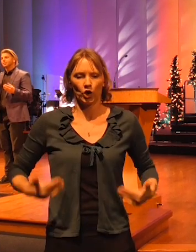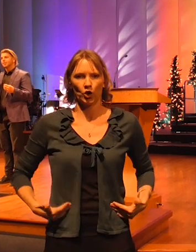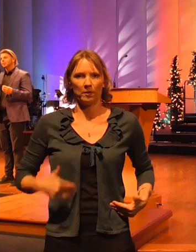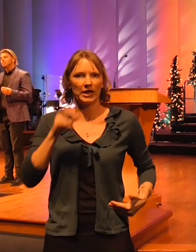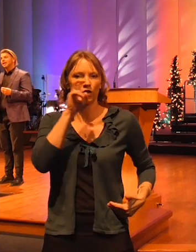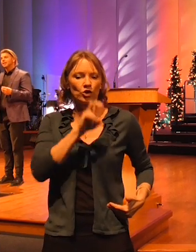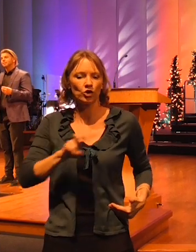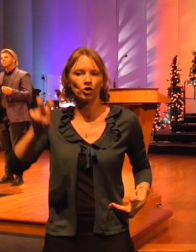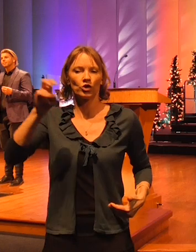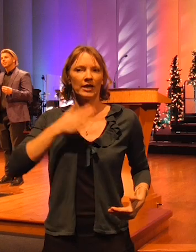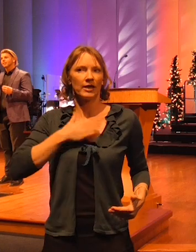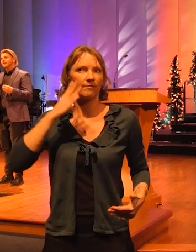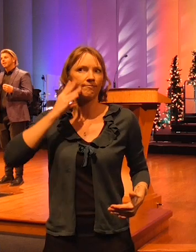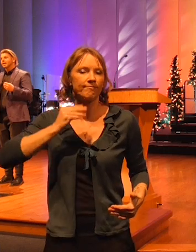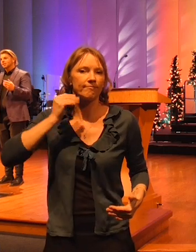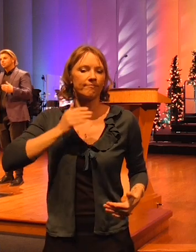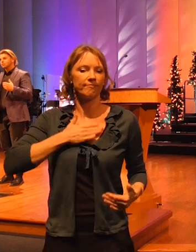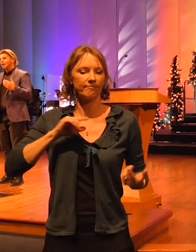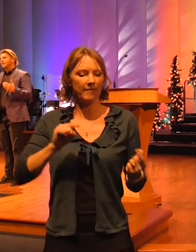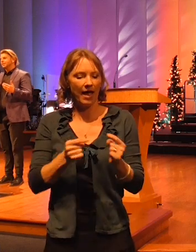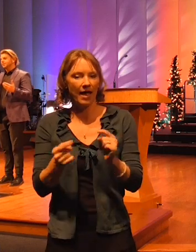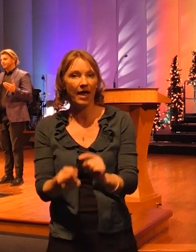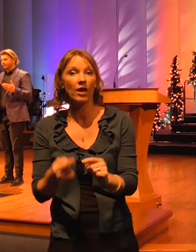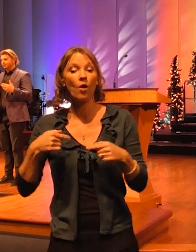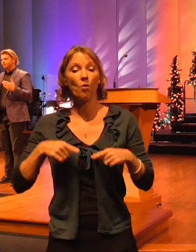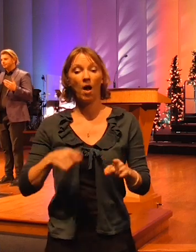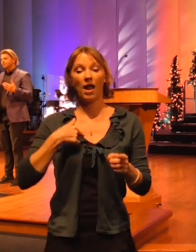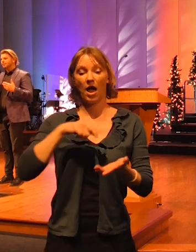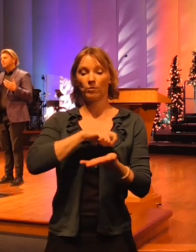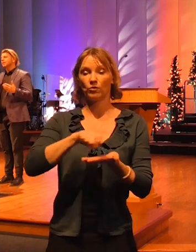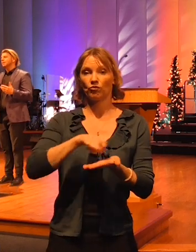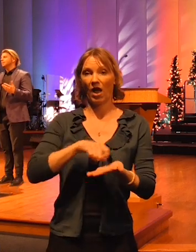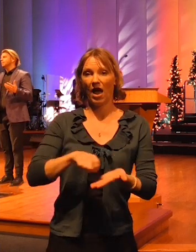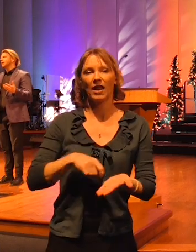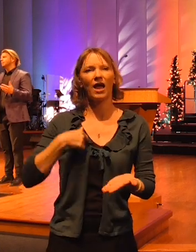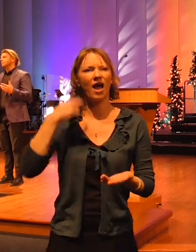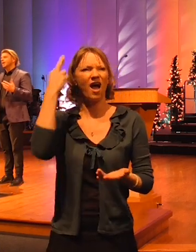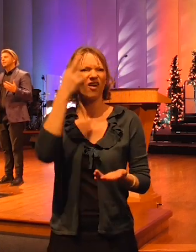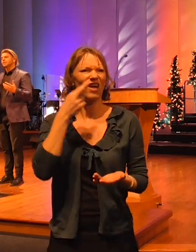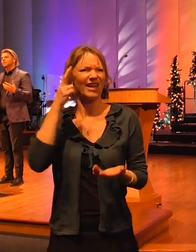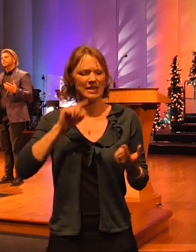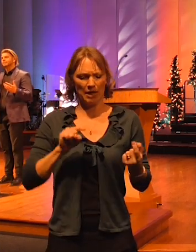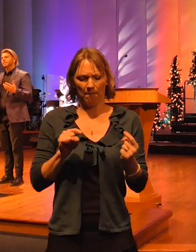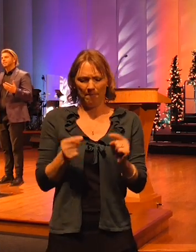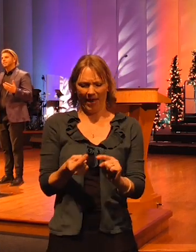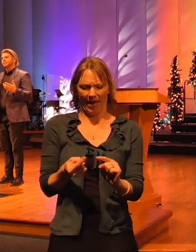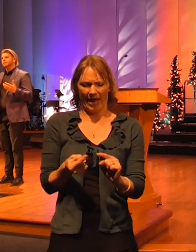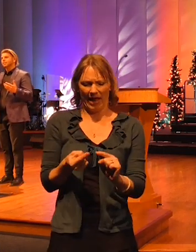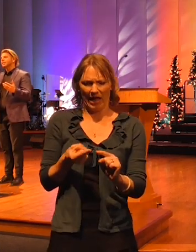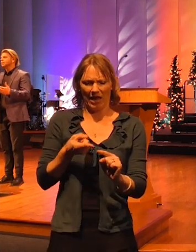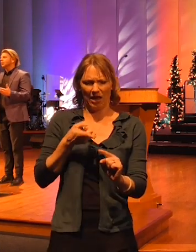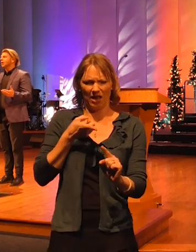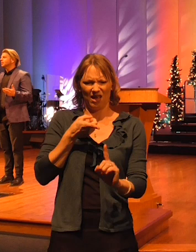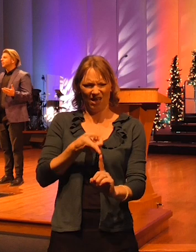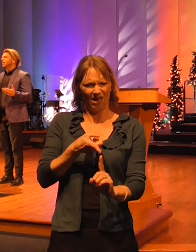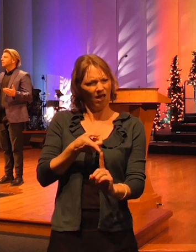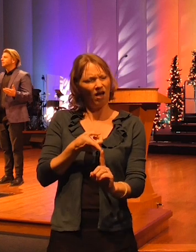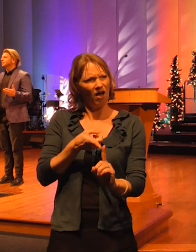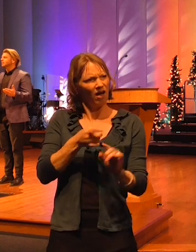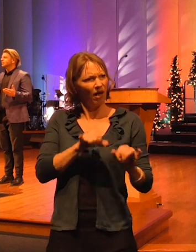dolor y mientras lo escribía me di cuenta de que el dolor era una especie de lugar de terreno común. Todos